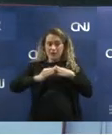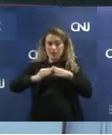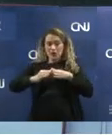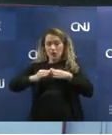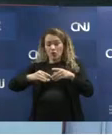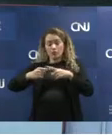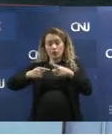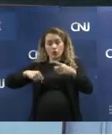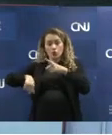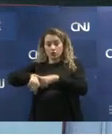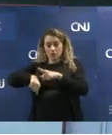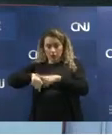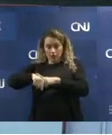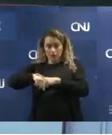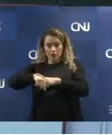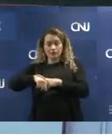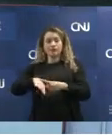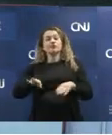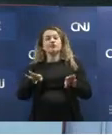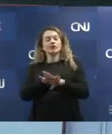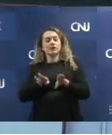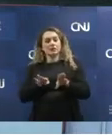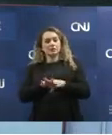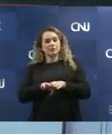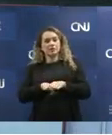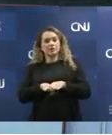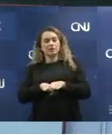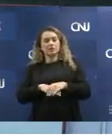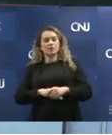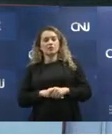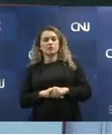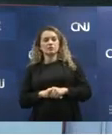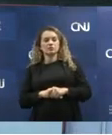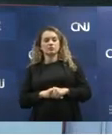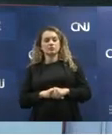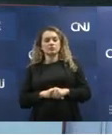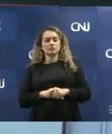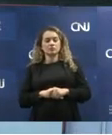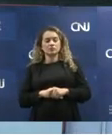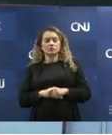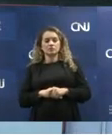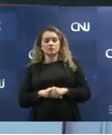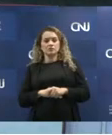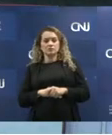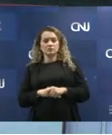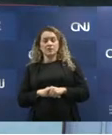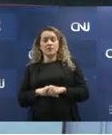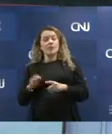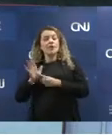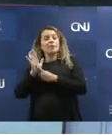E também eu trago aqui a notícia do seguinte